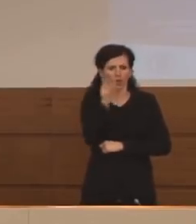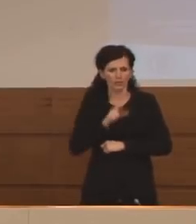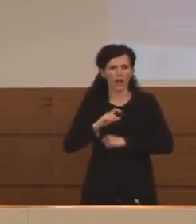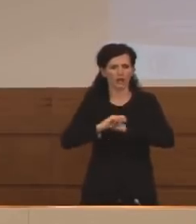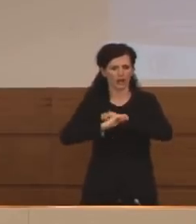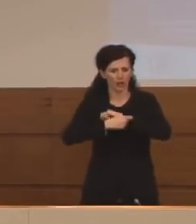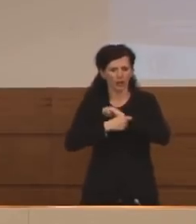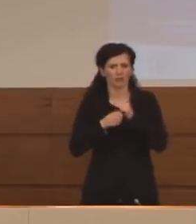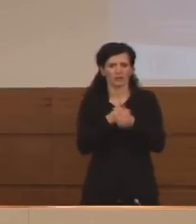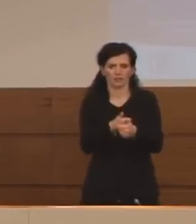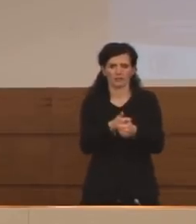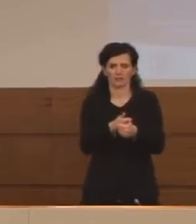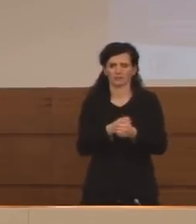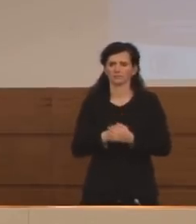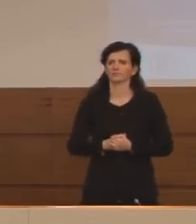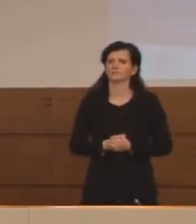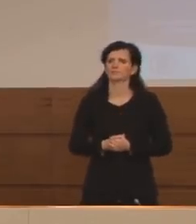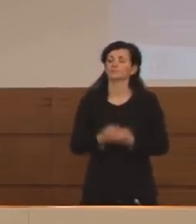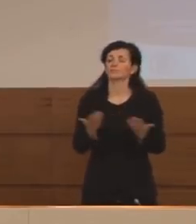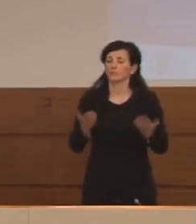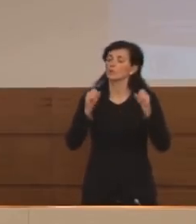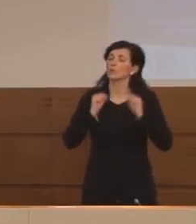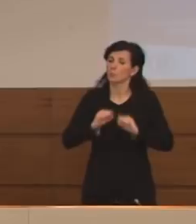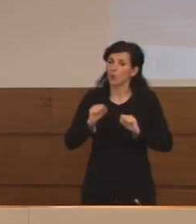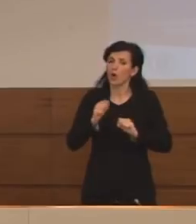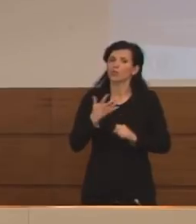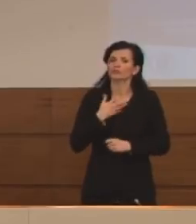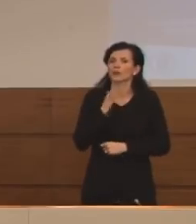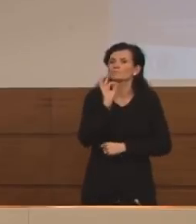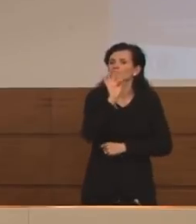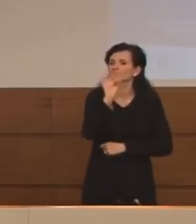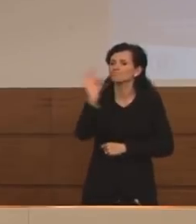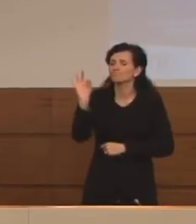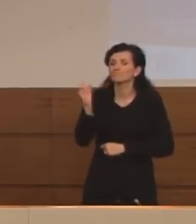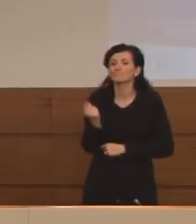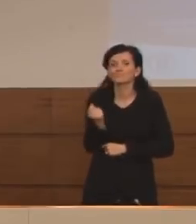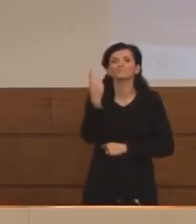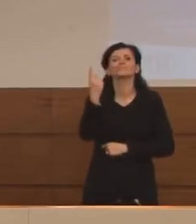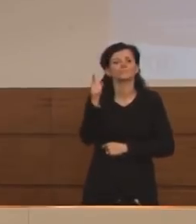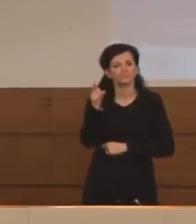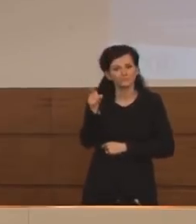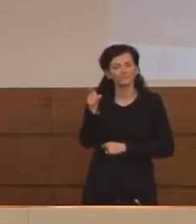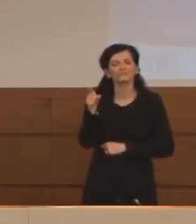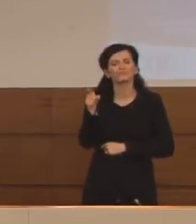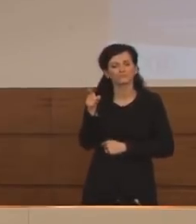Il punto qual è? Ce possono essercio dei casi eccezionali naturalmente che derogano dalla regola